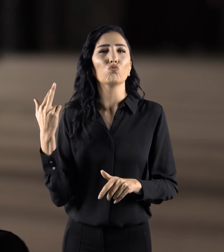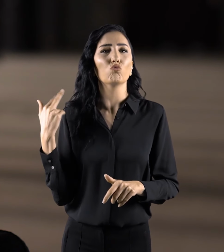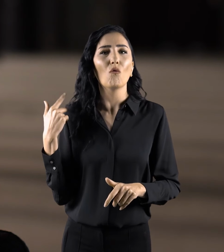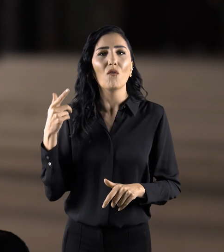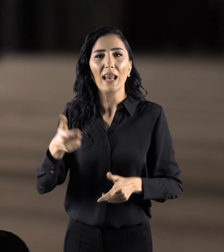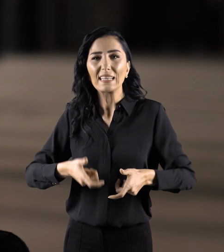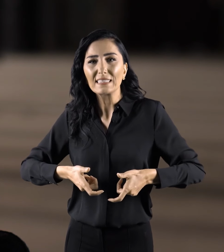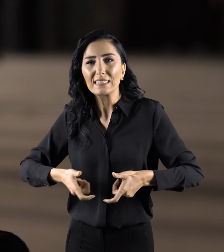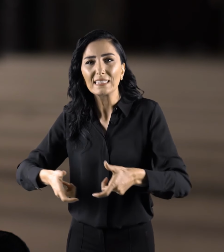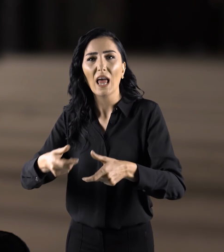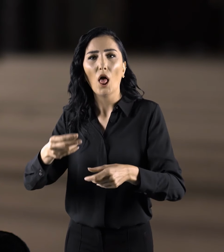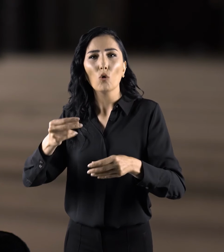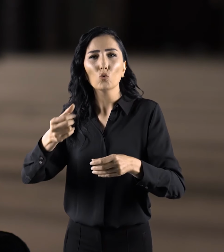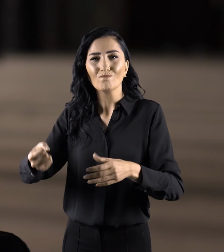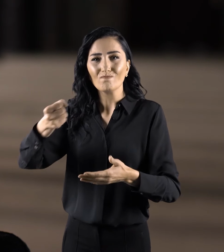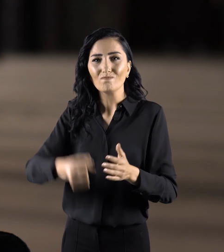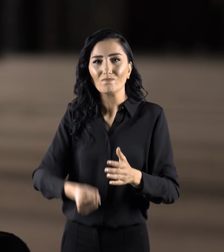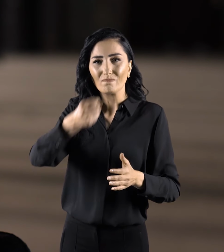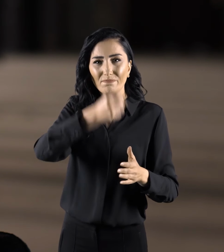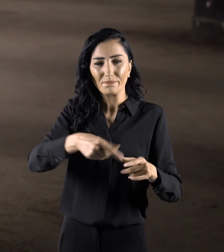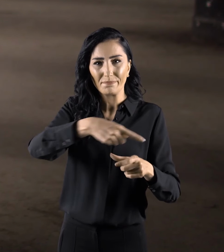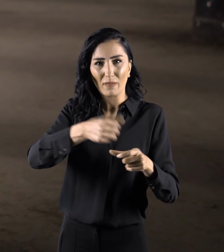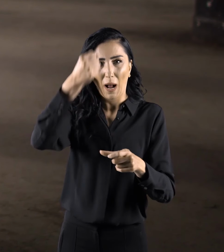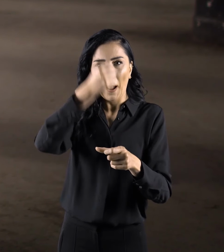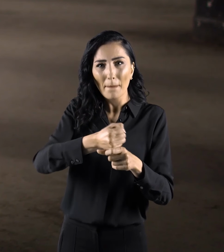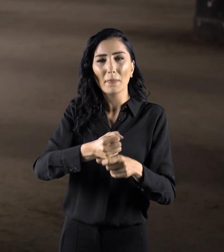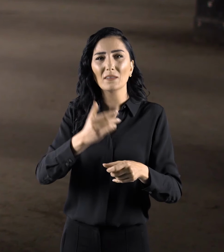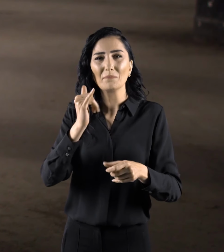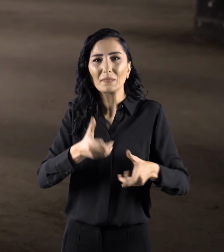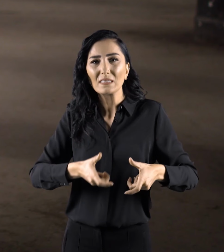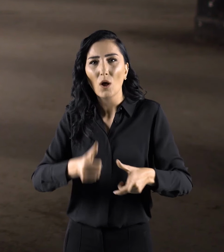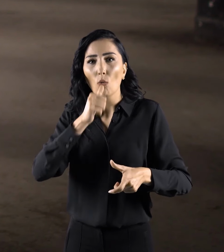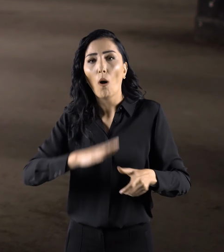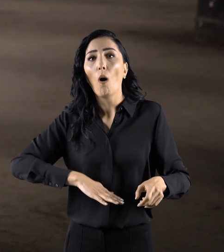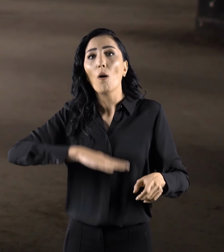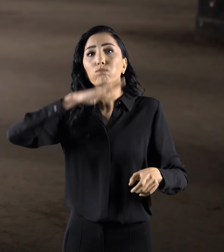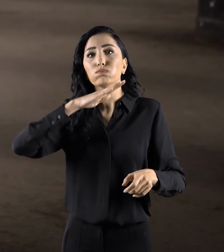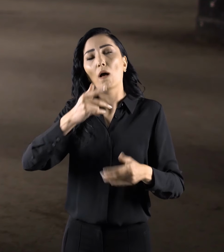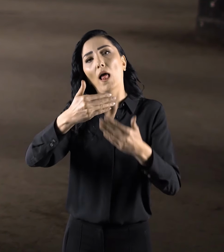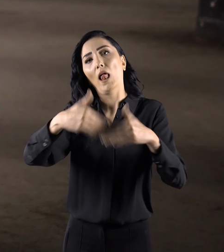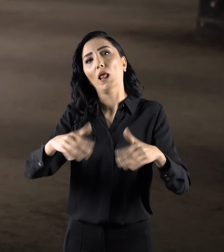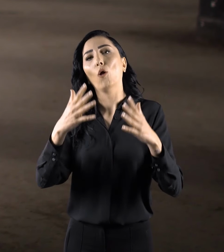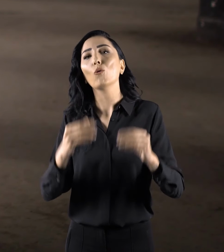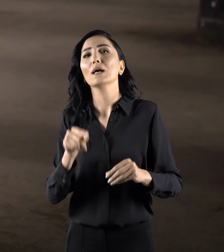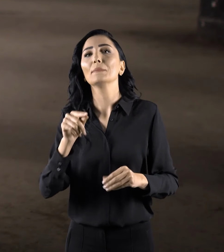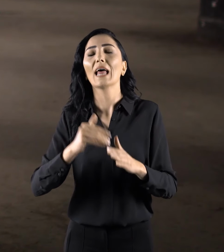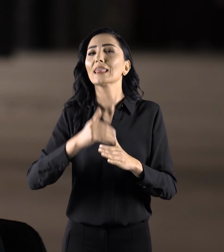tuvalet giderlerini kum torbaları koyarak kanalizasyon atıklarının evimize taşmasına engel olabiliriz.